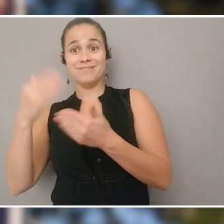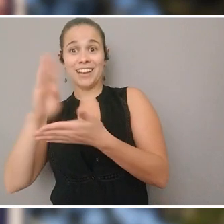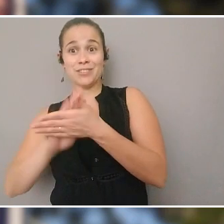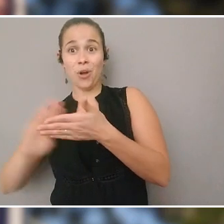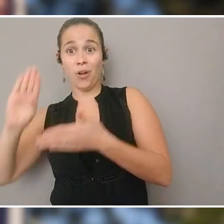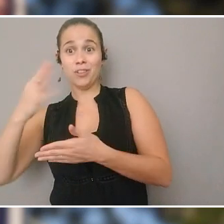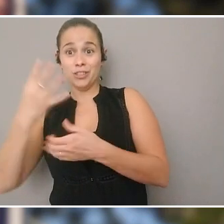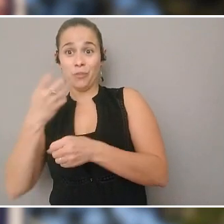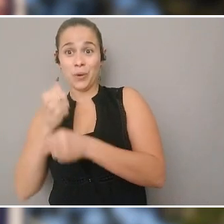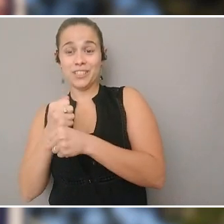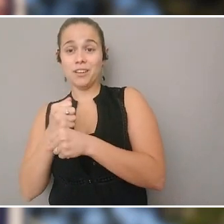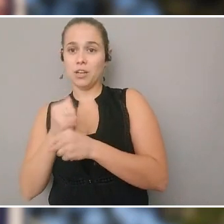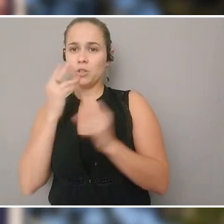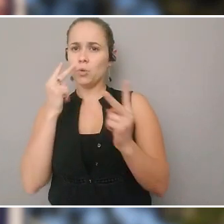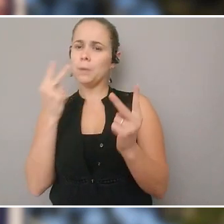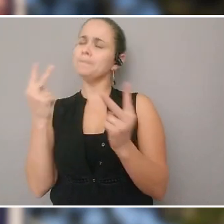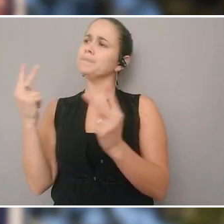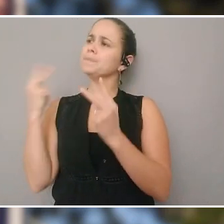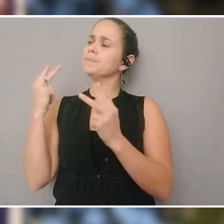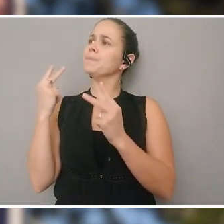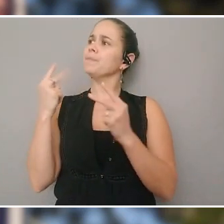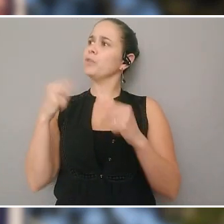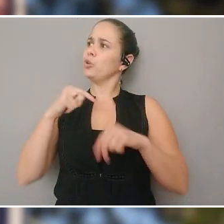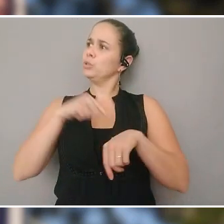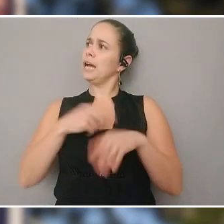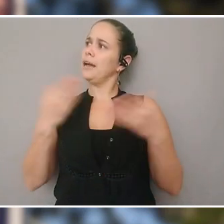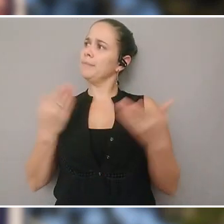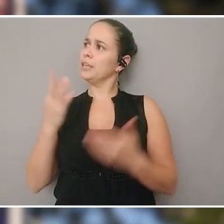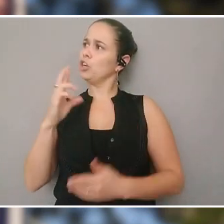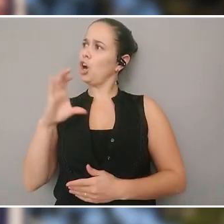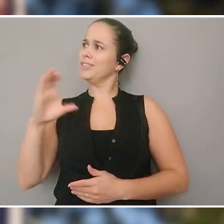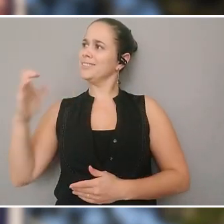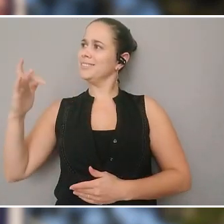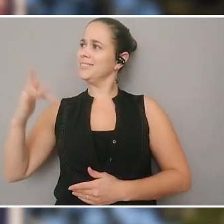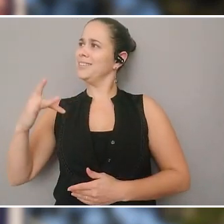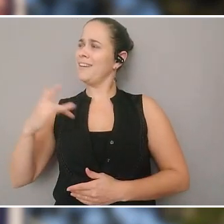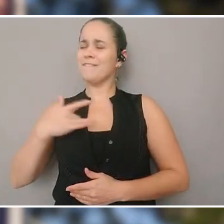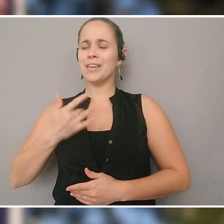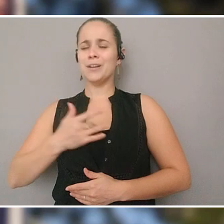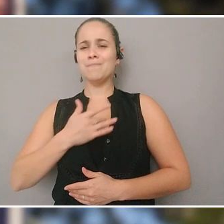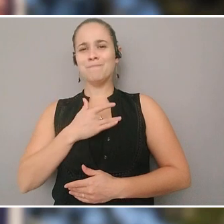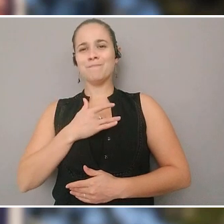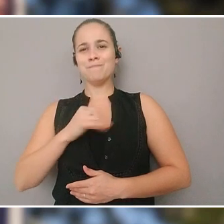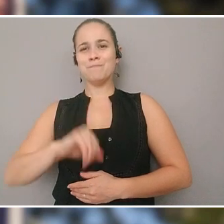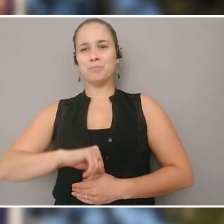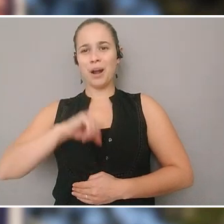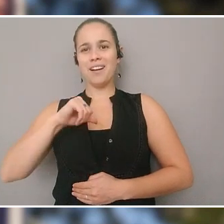reflexionará sobre su tiempo en RCC y